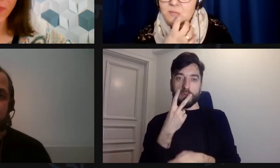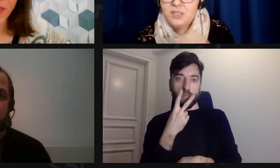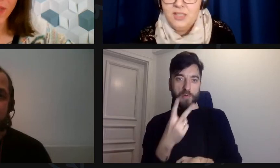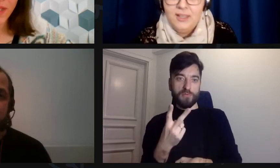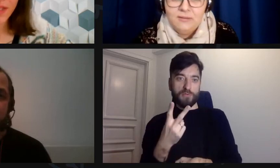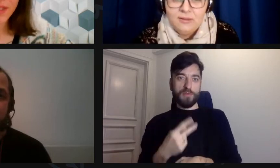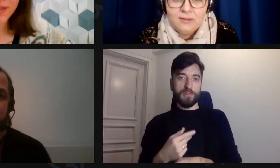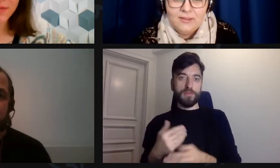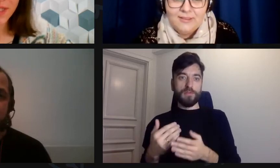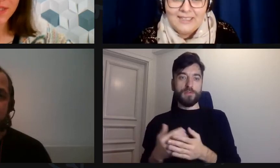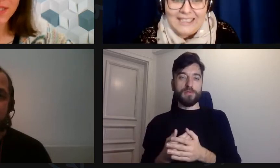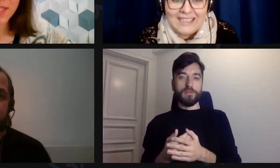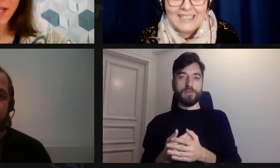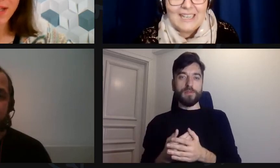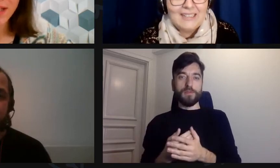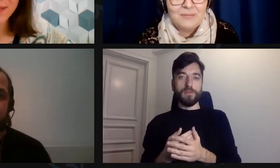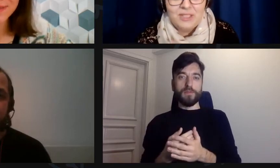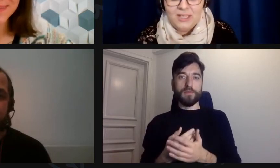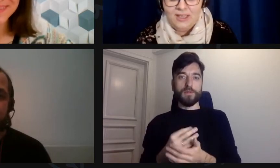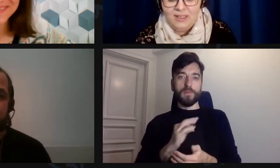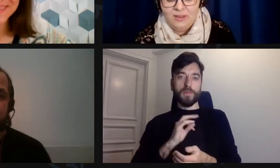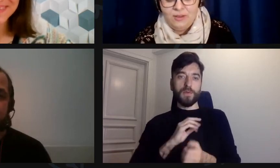Dominika - Katarzyna